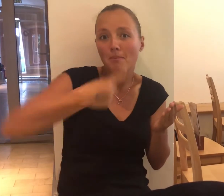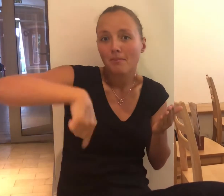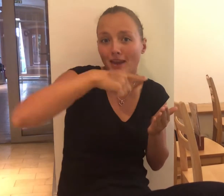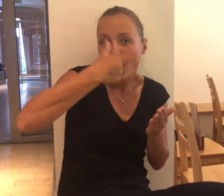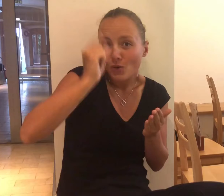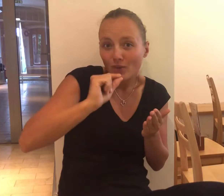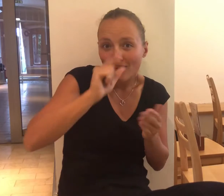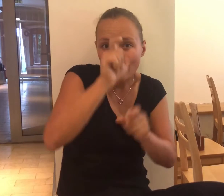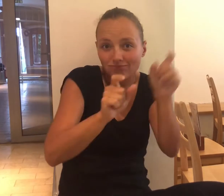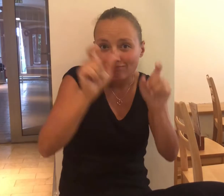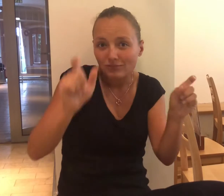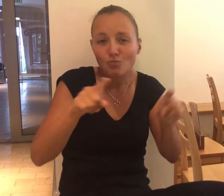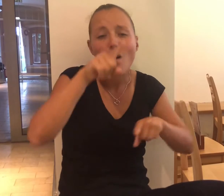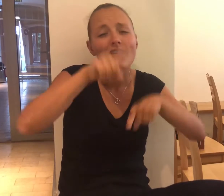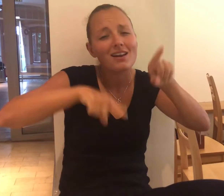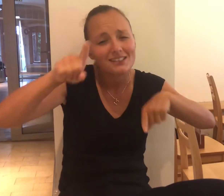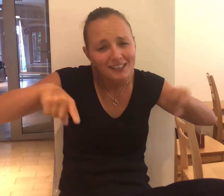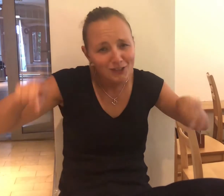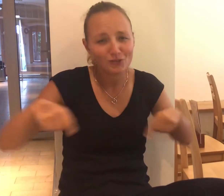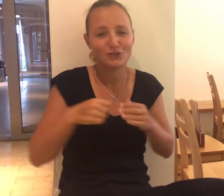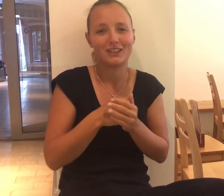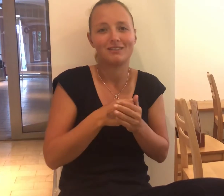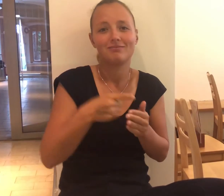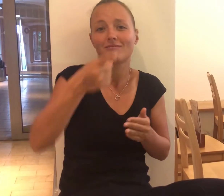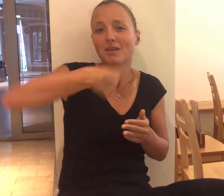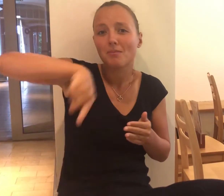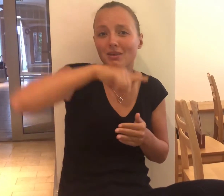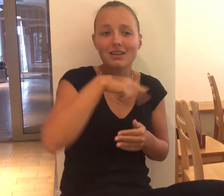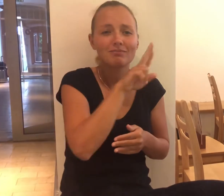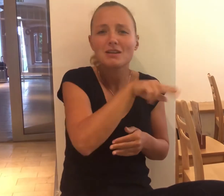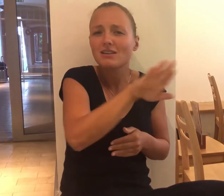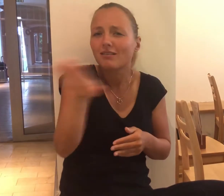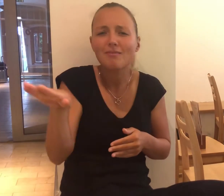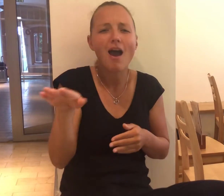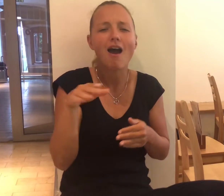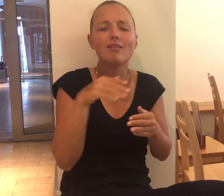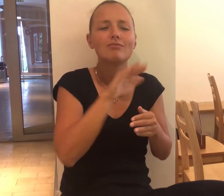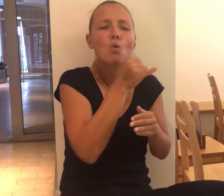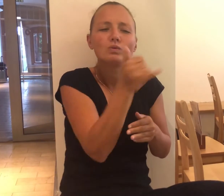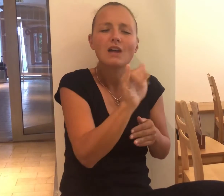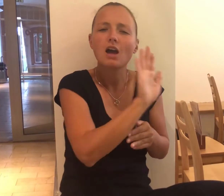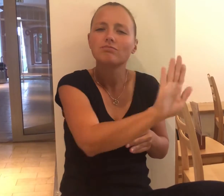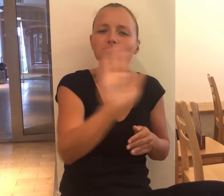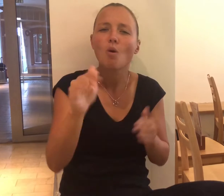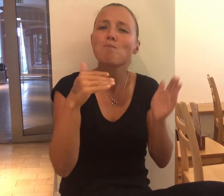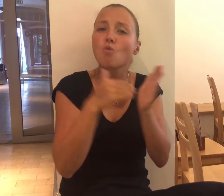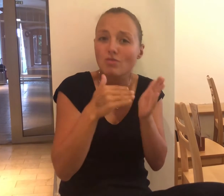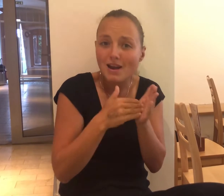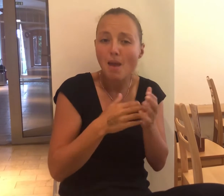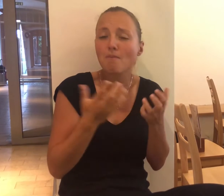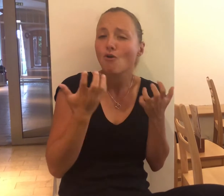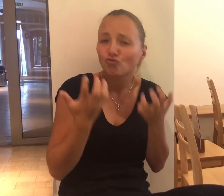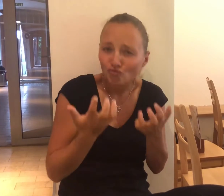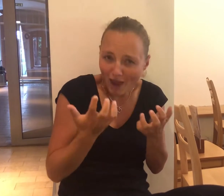Mi kot ljudje smo različni, vsak ima svoje potrebe, želje, ...